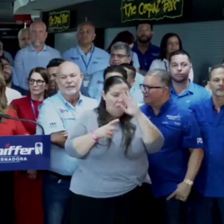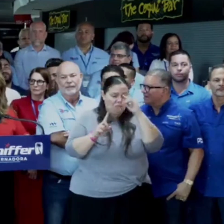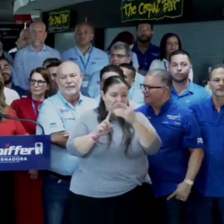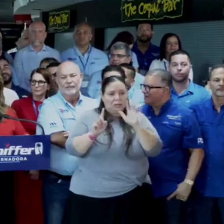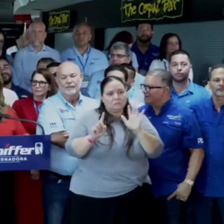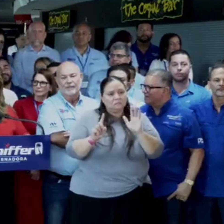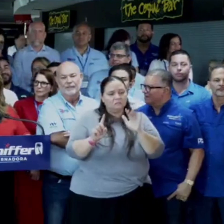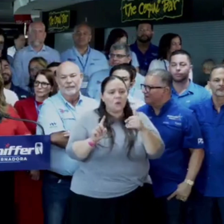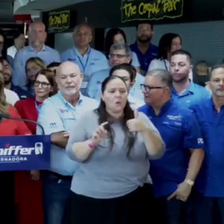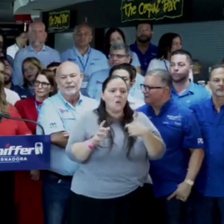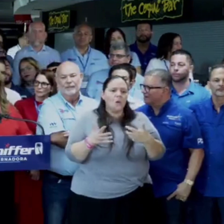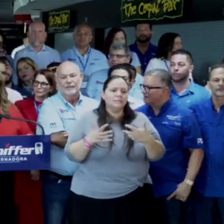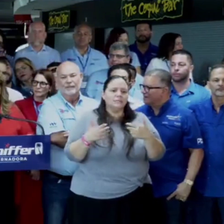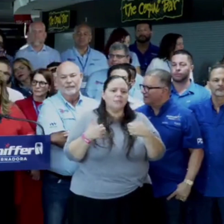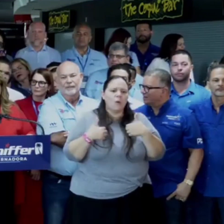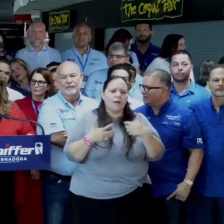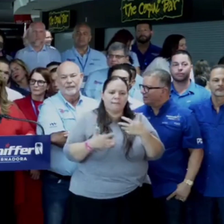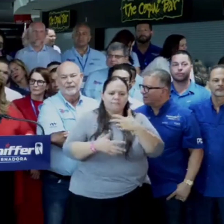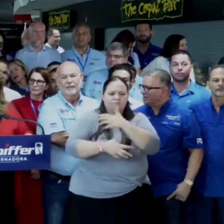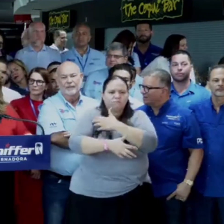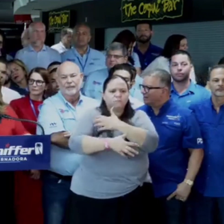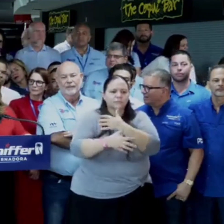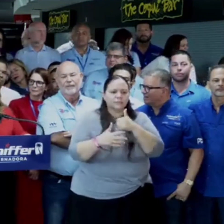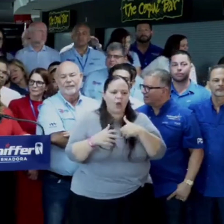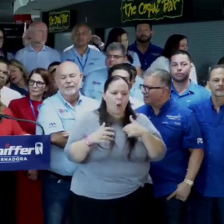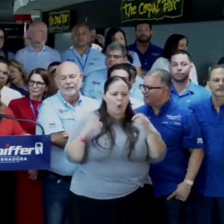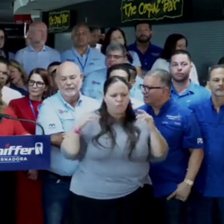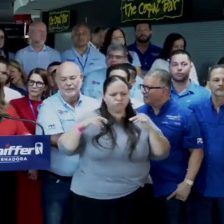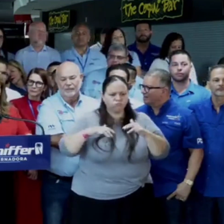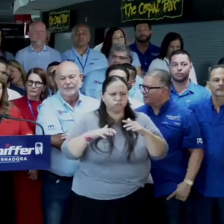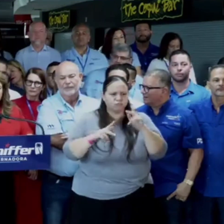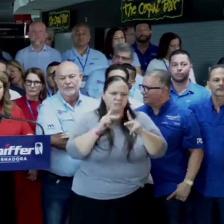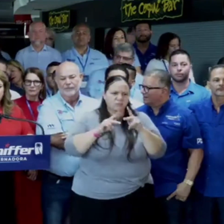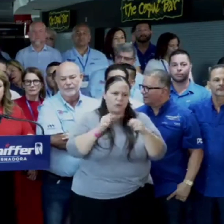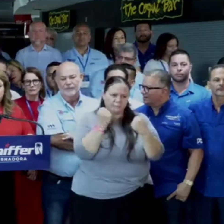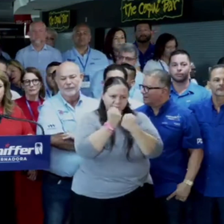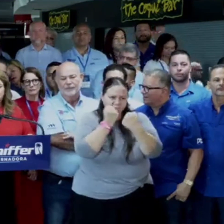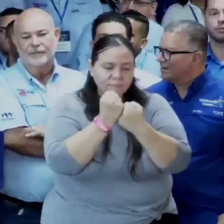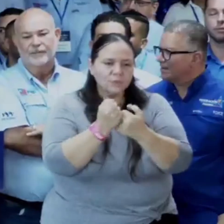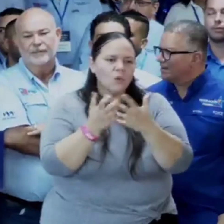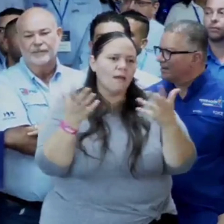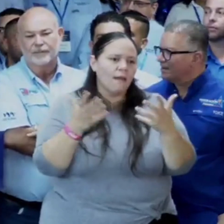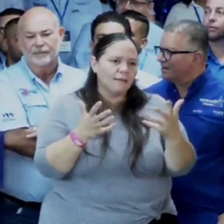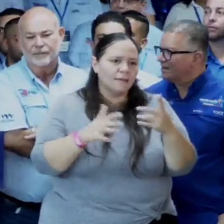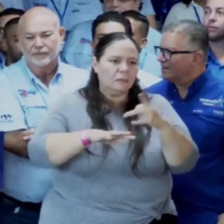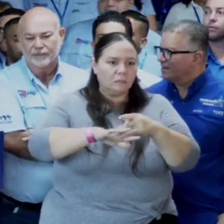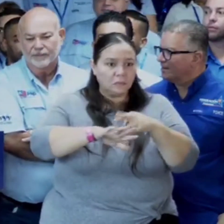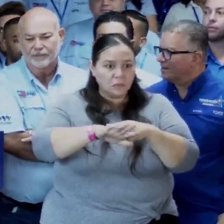fuerza para detener el independentismo en Puerto Rico no tiene la fuerza para detener la izquierda